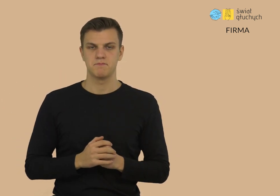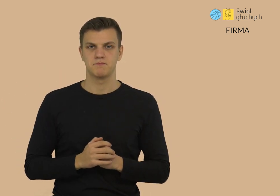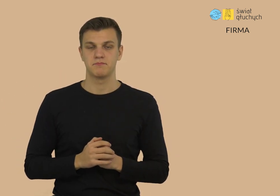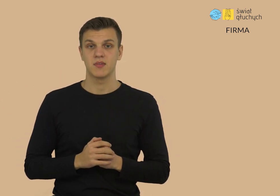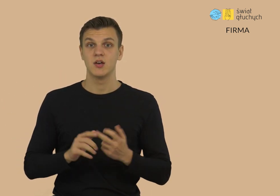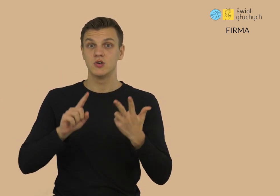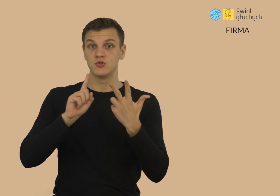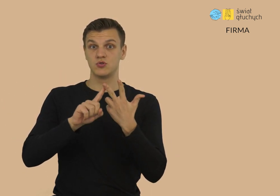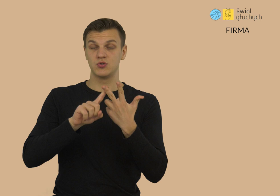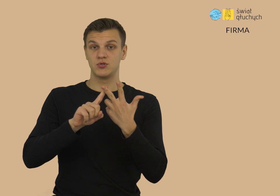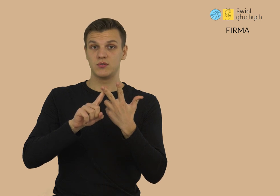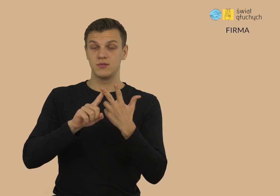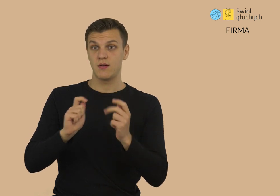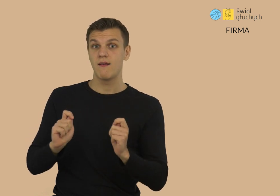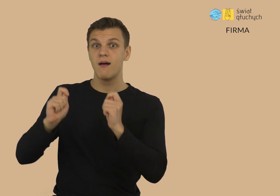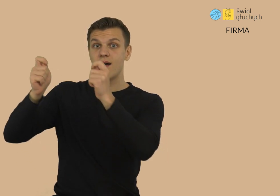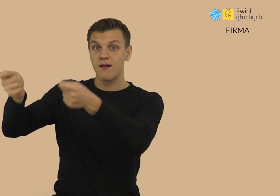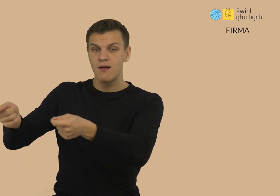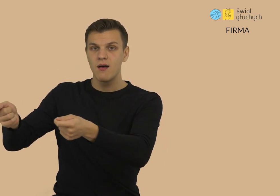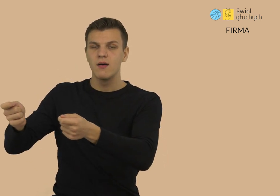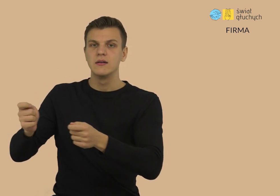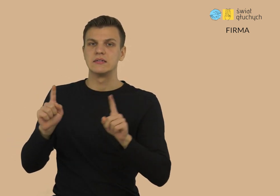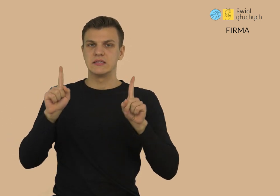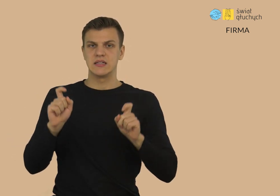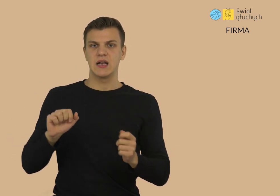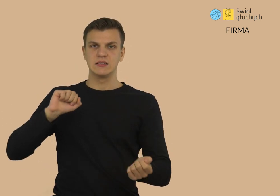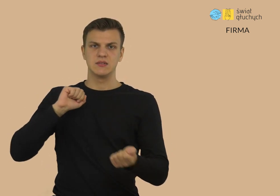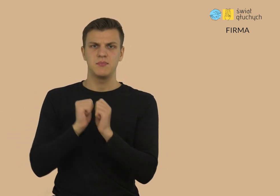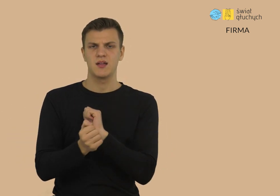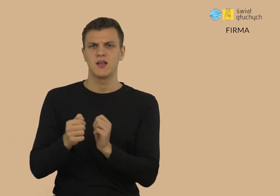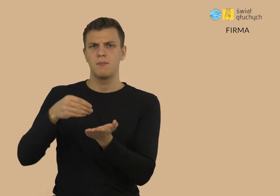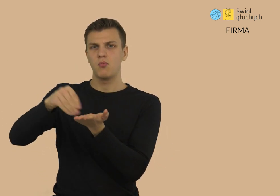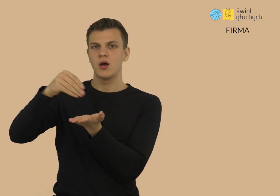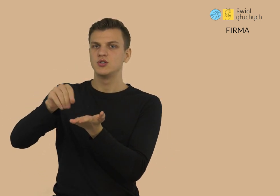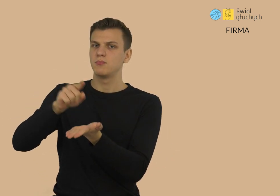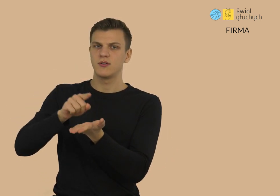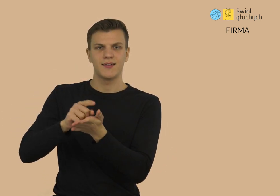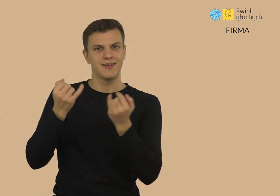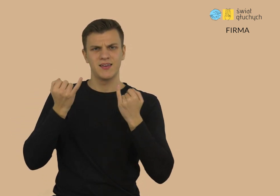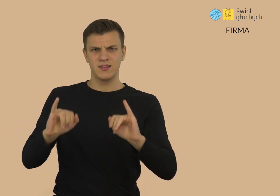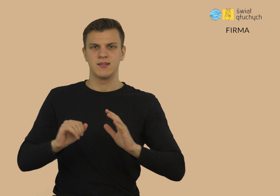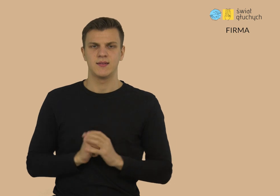Trzy – oświadczeniem o wyborze formy opodatkowania podatkiem dochodowym.